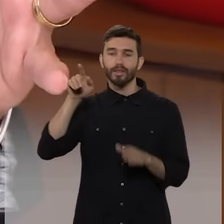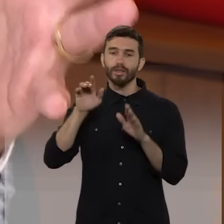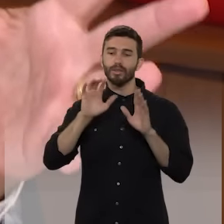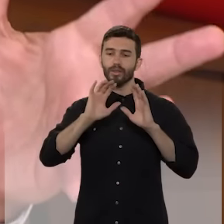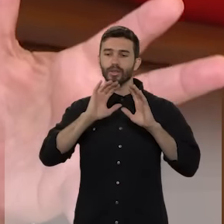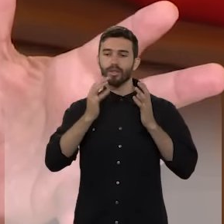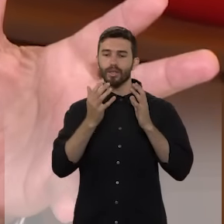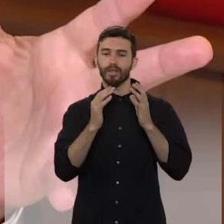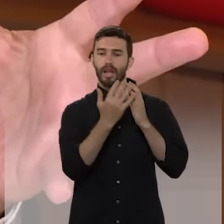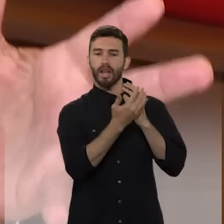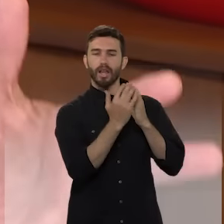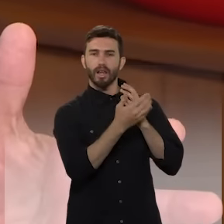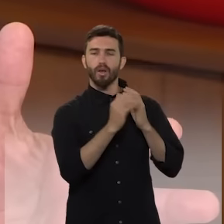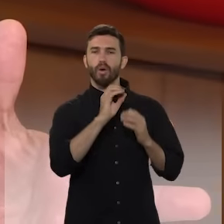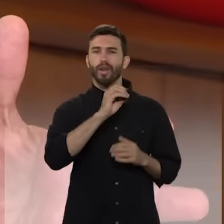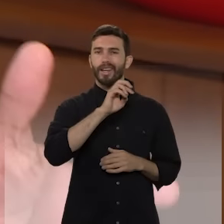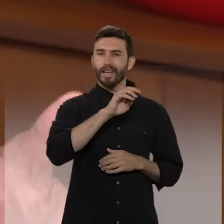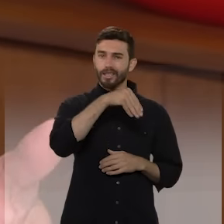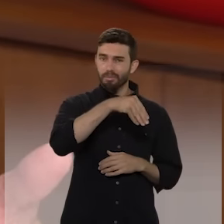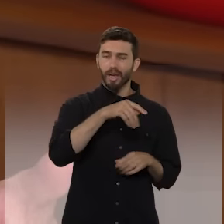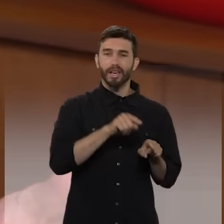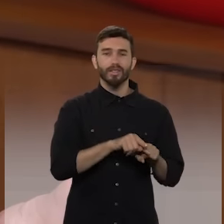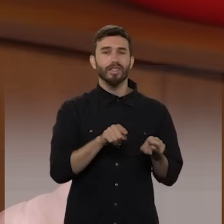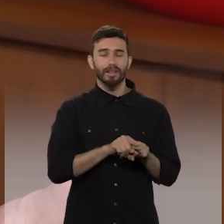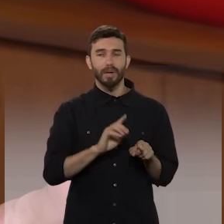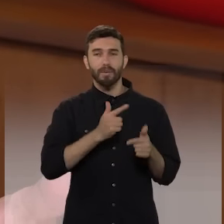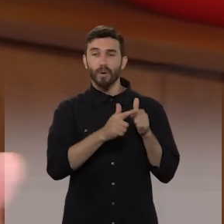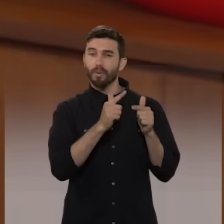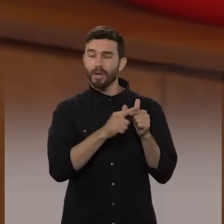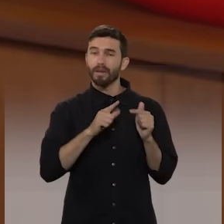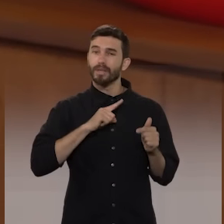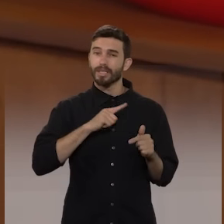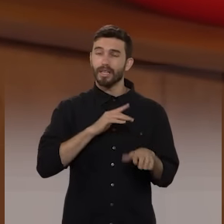afeta a economia, ela afeta a economia de alguma maneira, juros sobem, juros sobem,